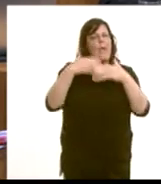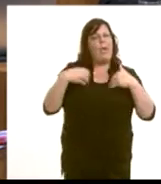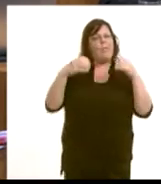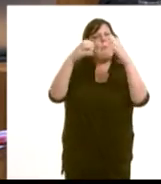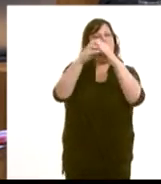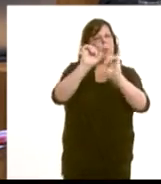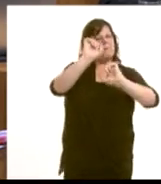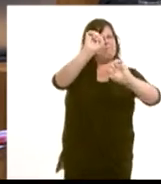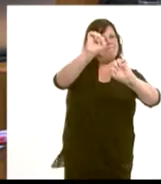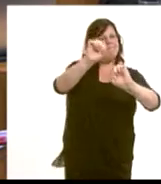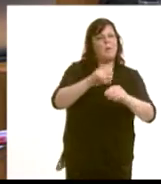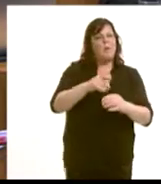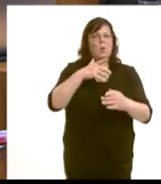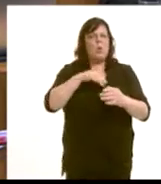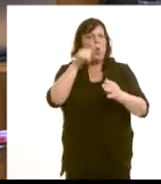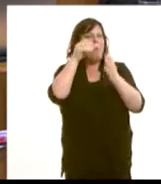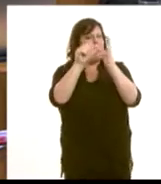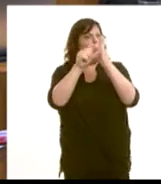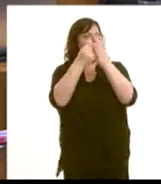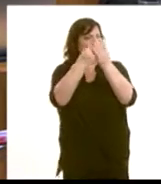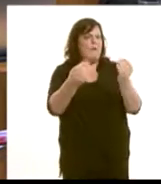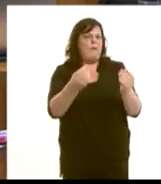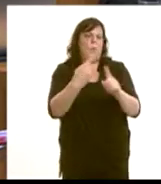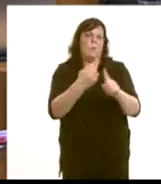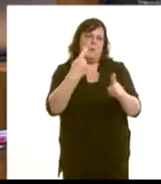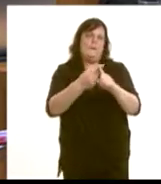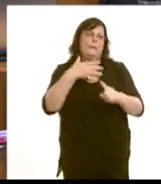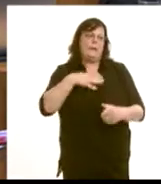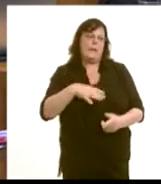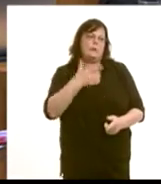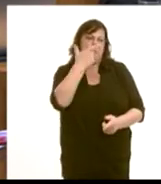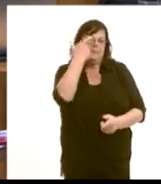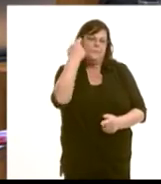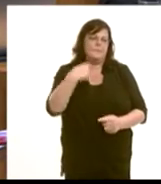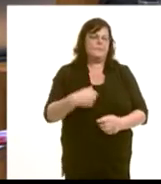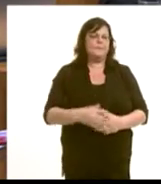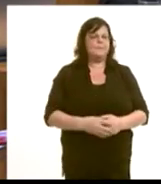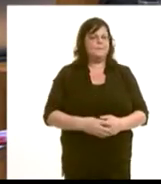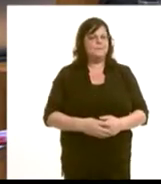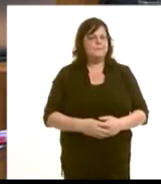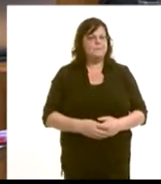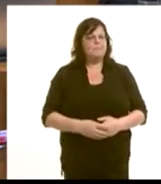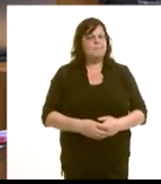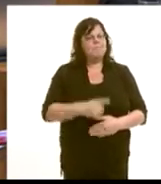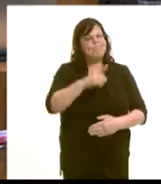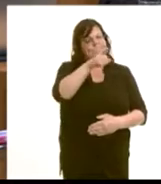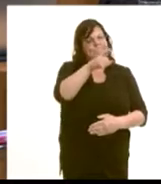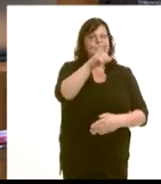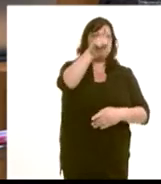Ond rwyín gwybod bod y bwrdd iechyd yn deall y sefyllfa aín deall bod yn rhaid sicrhau mwy o le iír feddygfa yn y pen draw.